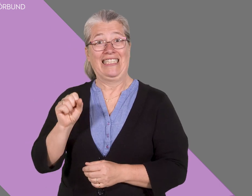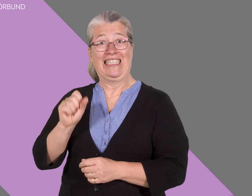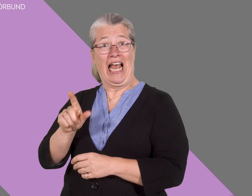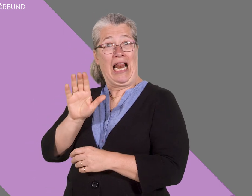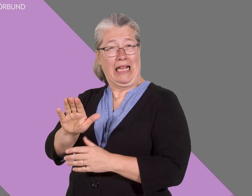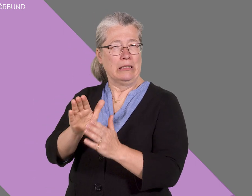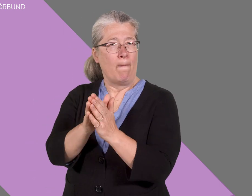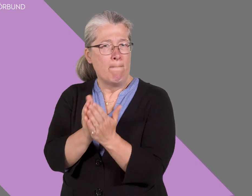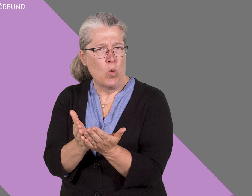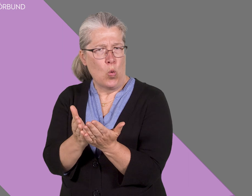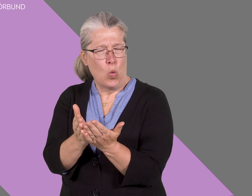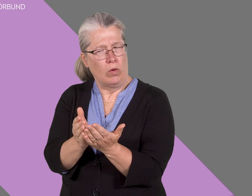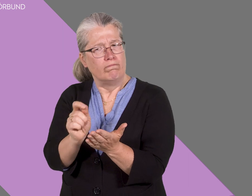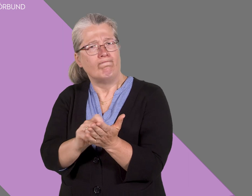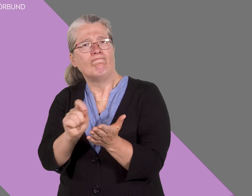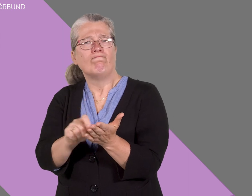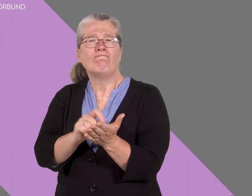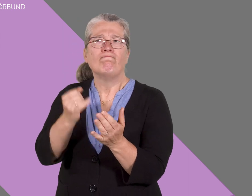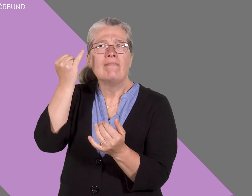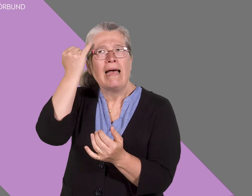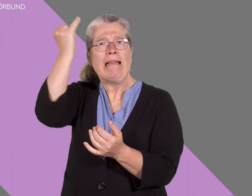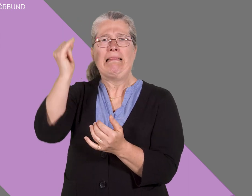Fagerström fick sin ursprungliga idé till boken från -